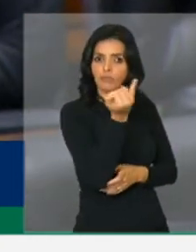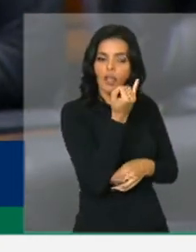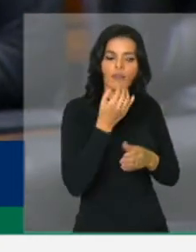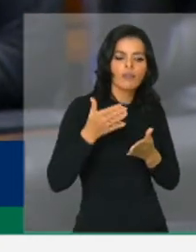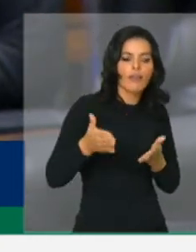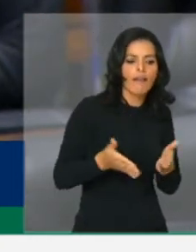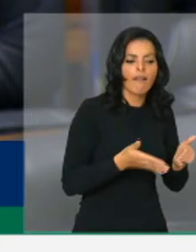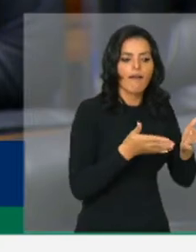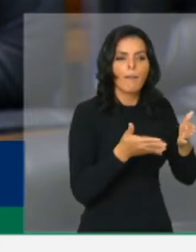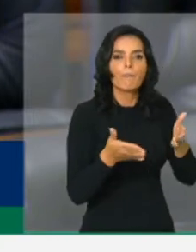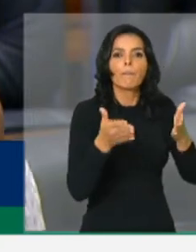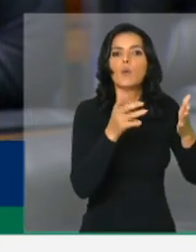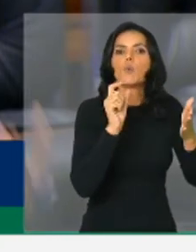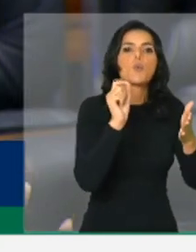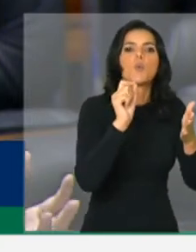POR MEIO DOS FUNDOS DE